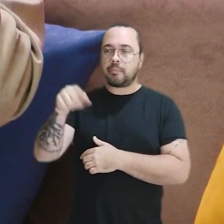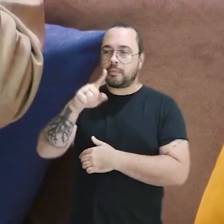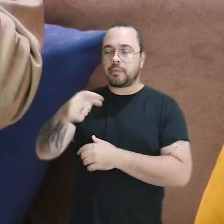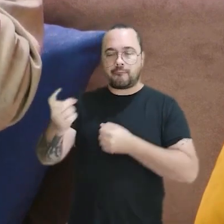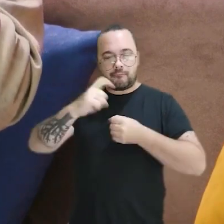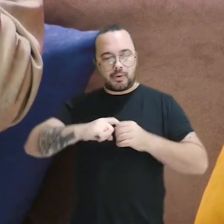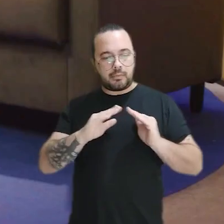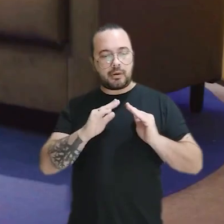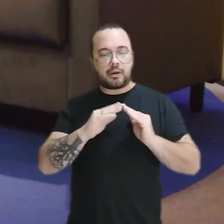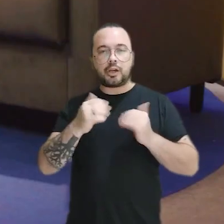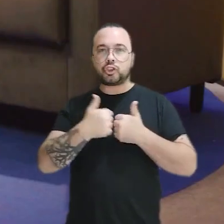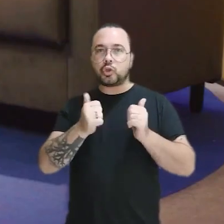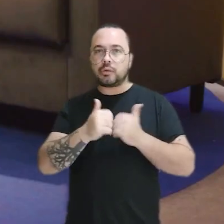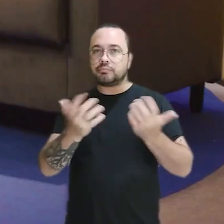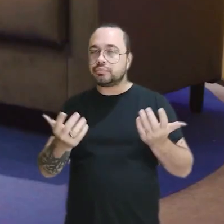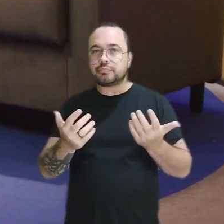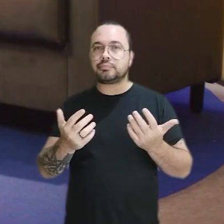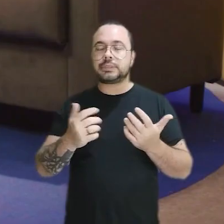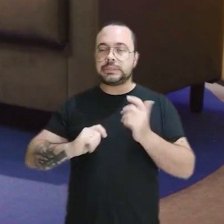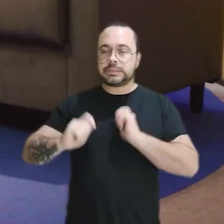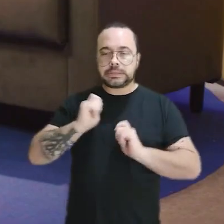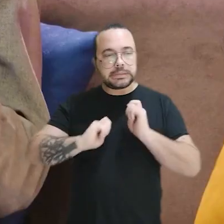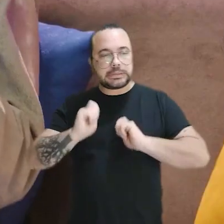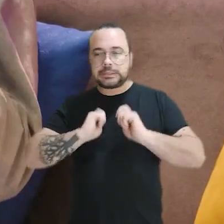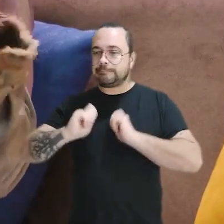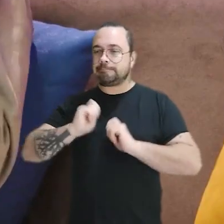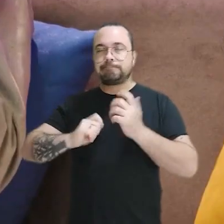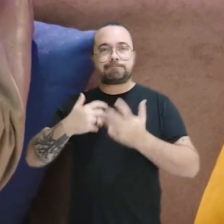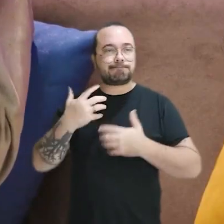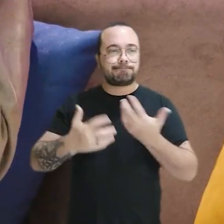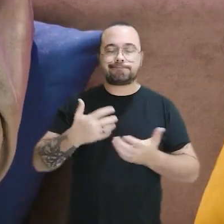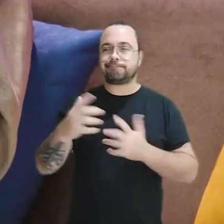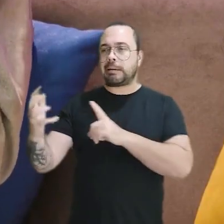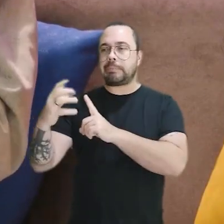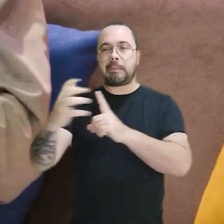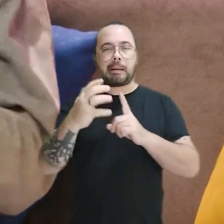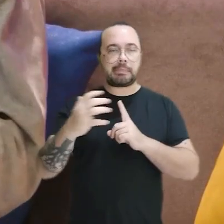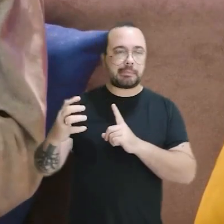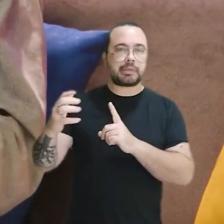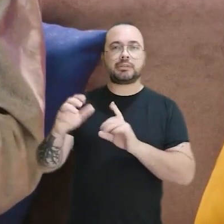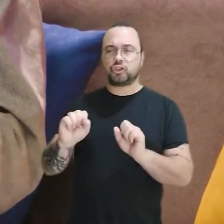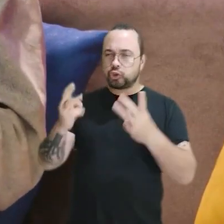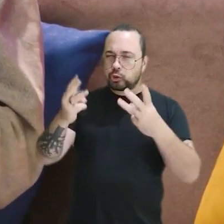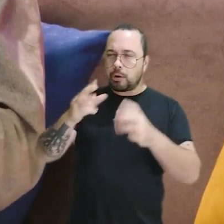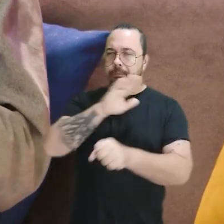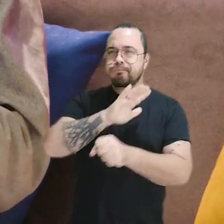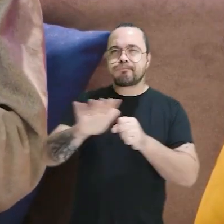de ônibus. E é uma ansiedade, nossa, que ela vem de muitos lados, né? Você quer lotar o show, você não sabe se...